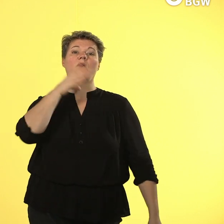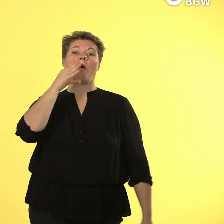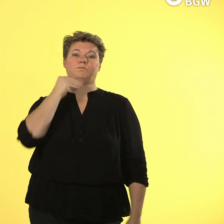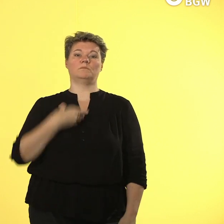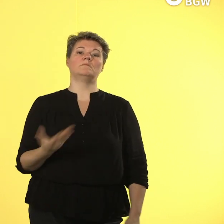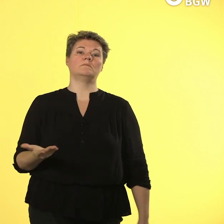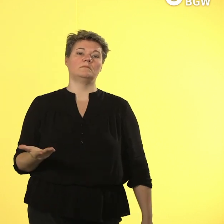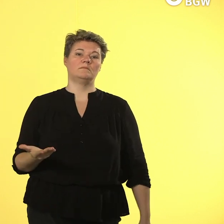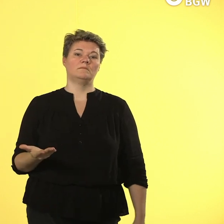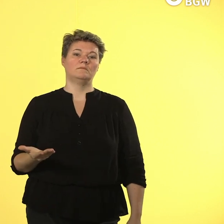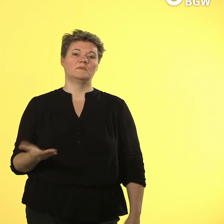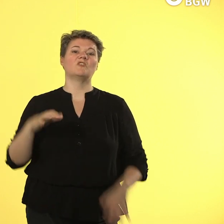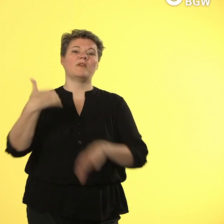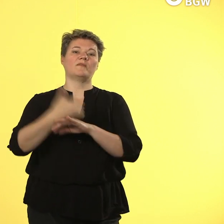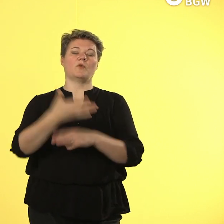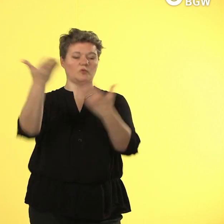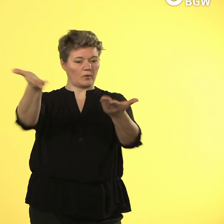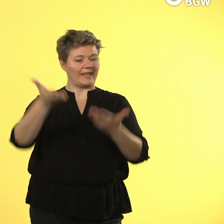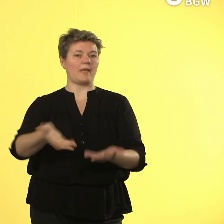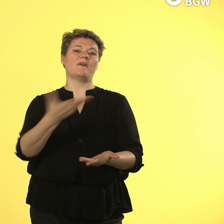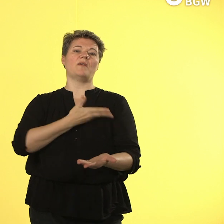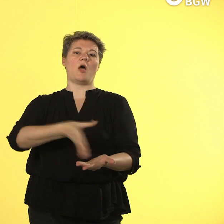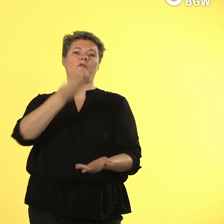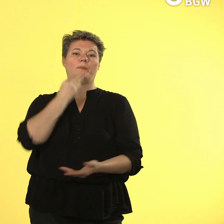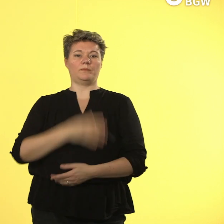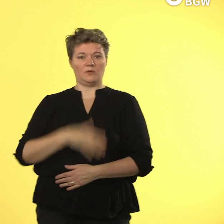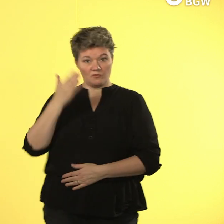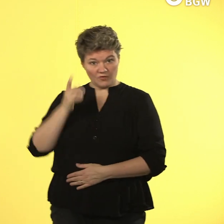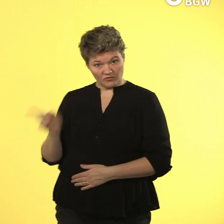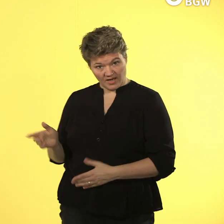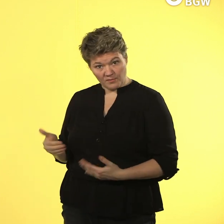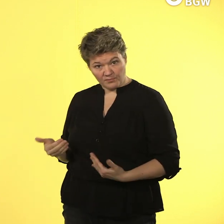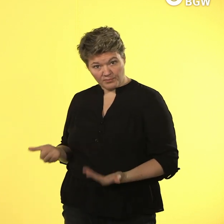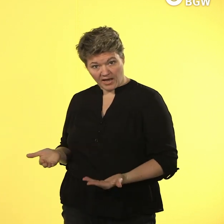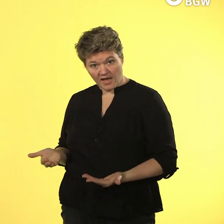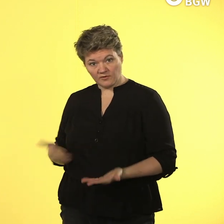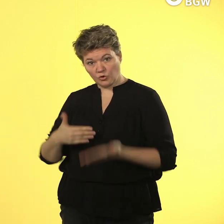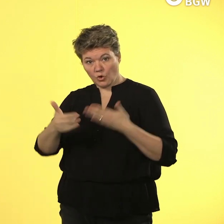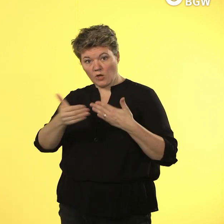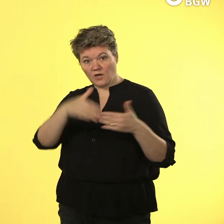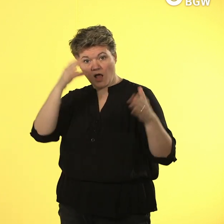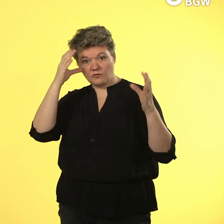von der Veranstaltung. Ob der dort Tools, Werkzeuge aufnimmt, die ihm das Ganze erleichtern? Wohl eher nicht.